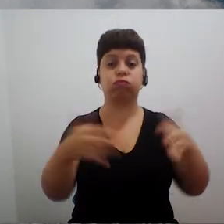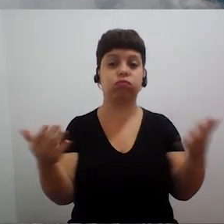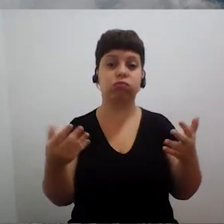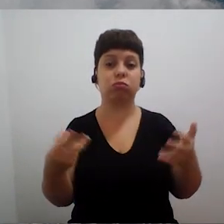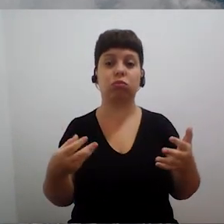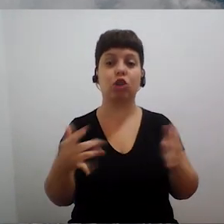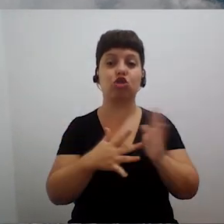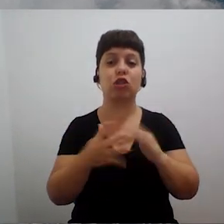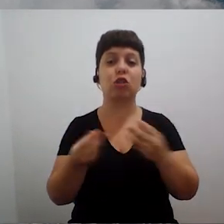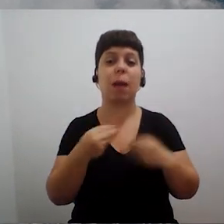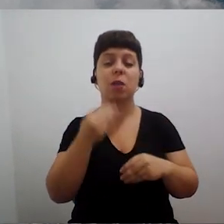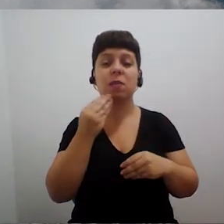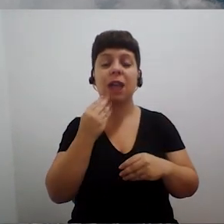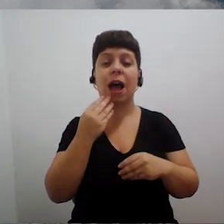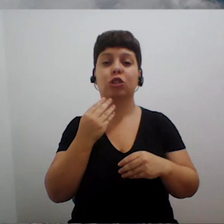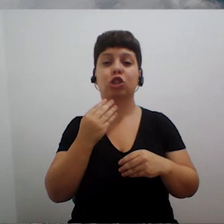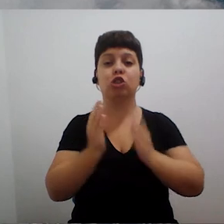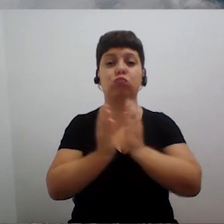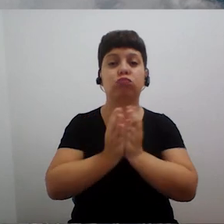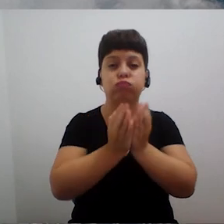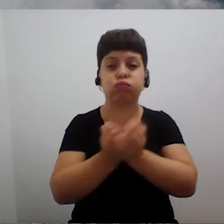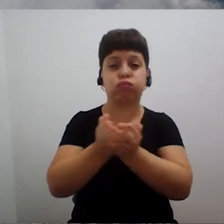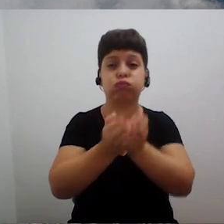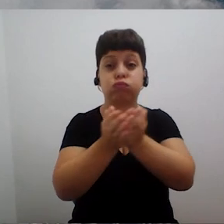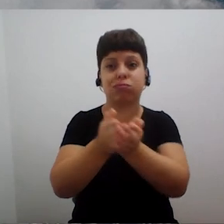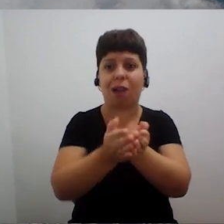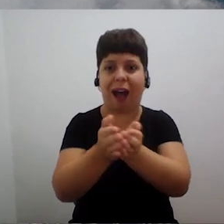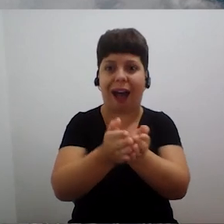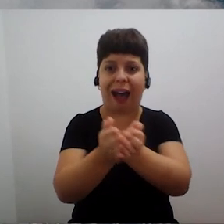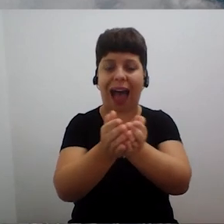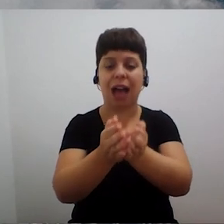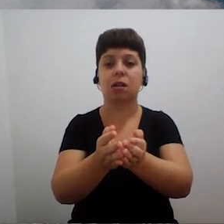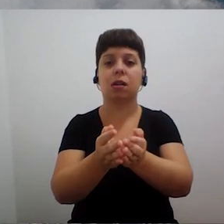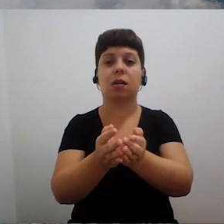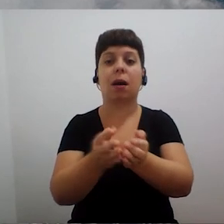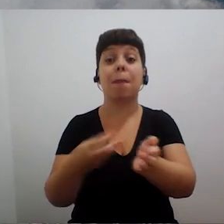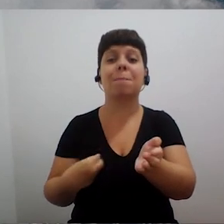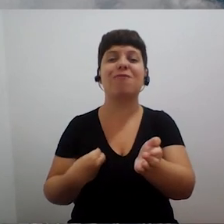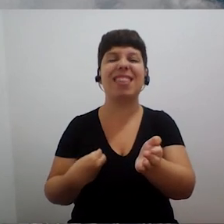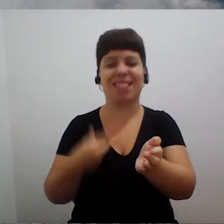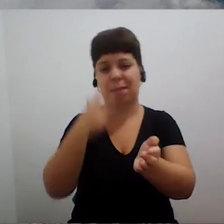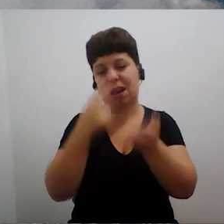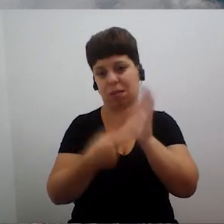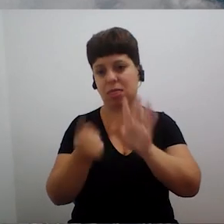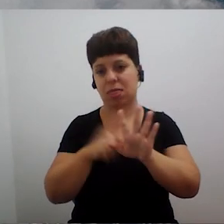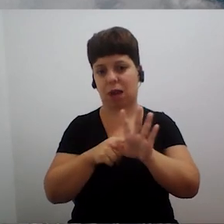em meio às tempestades como discípulos cheios de medo no evangelho de Mateus enfim Jesus fala ao Mar como um ser vivo